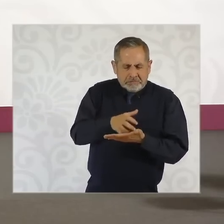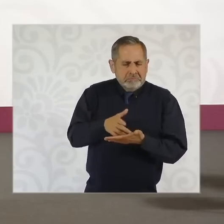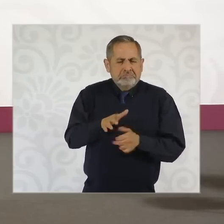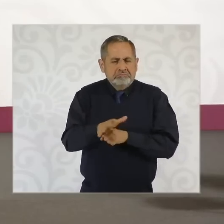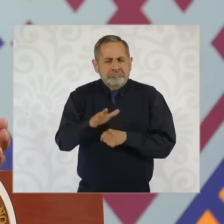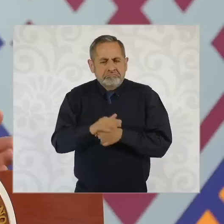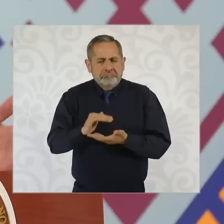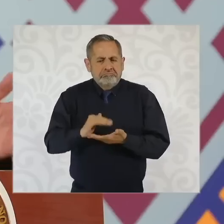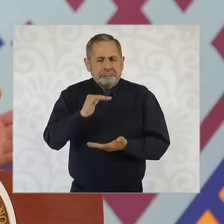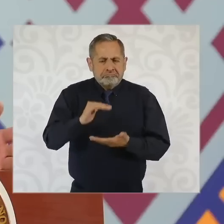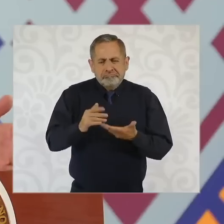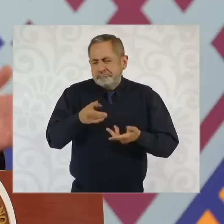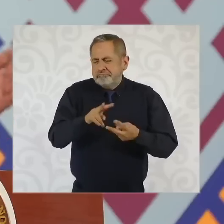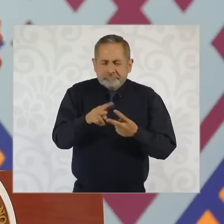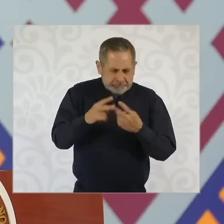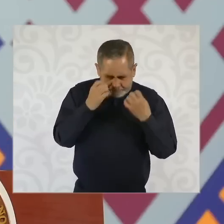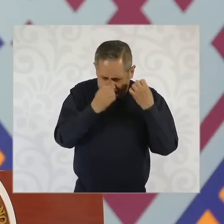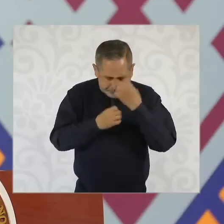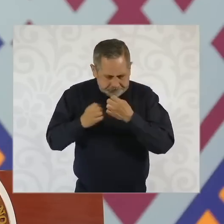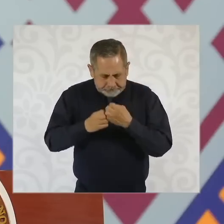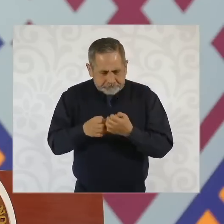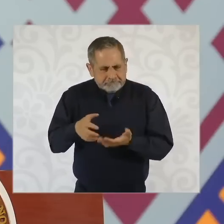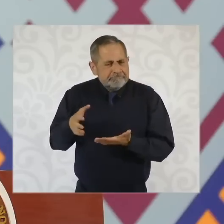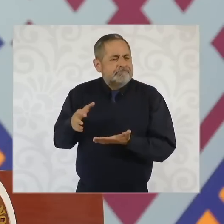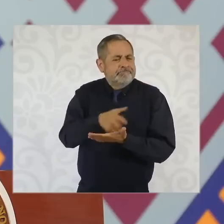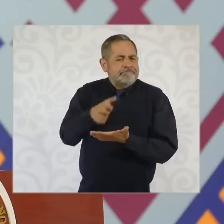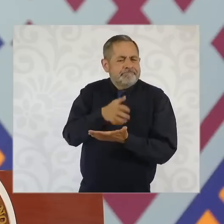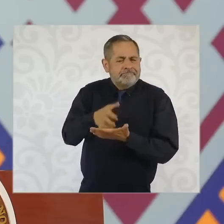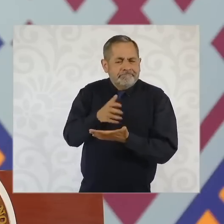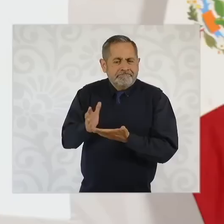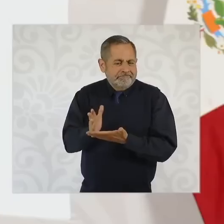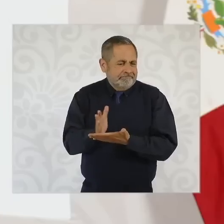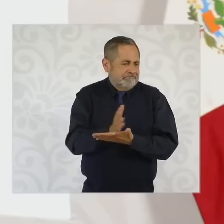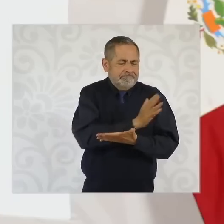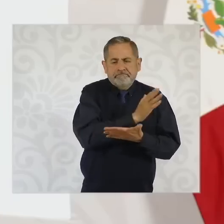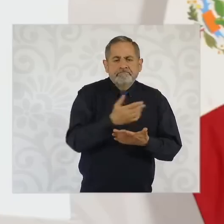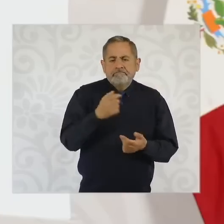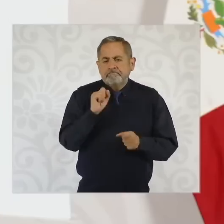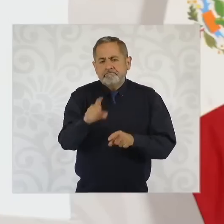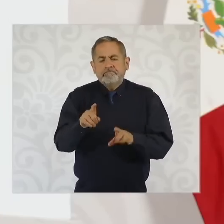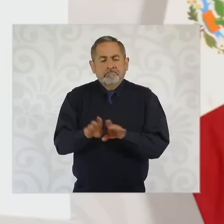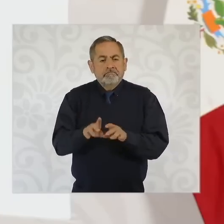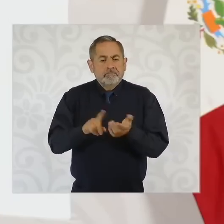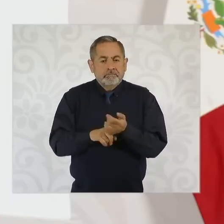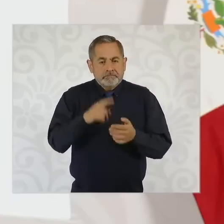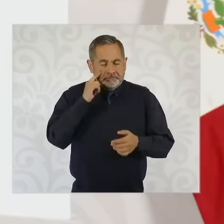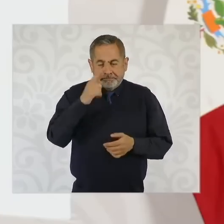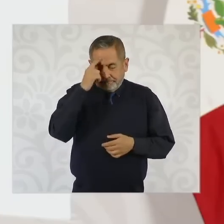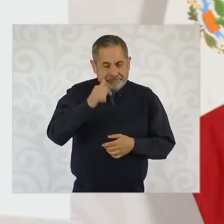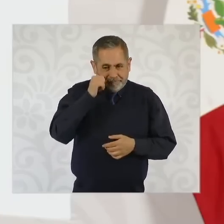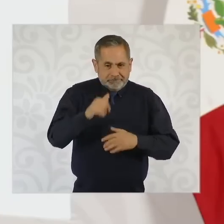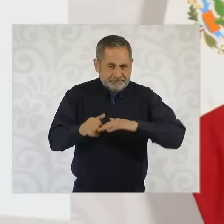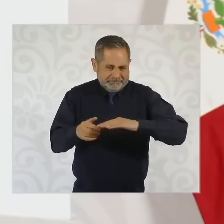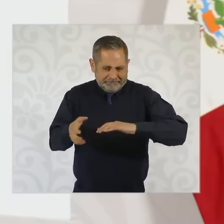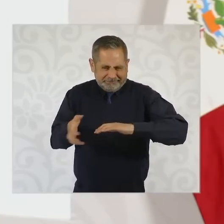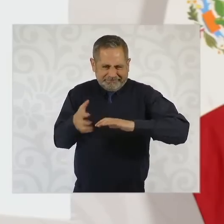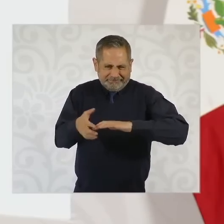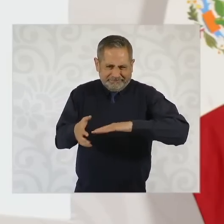esos estudios Pero eh en su momento normalmente el tratamiento es levantar la capa de asfalto tritura